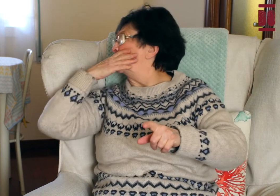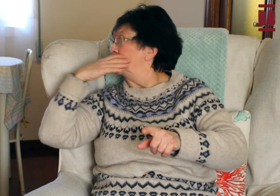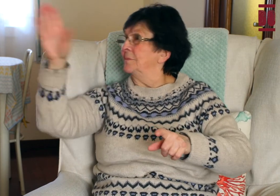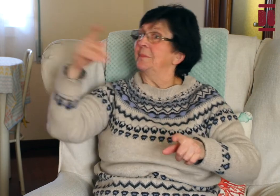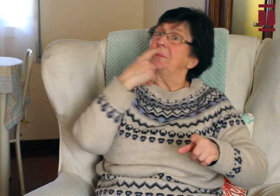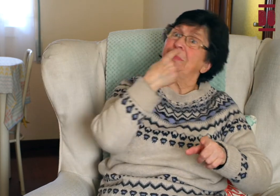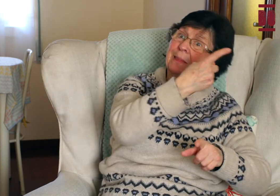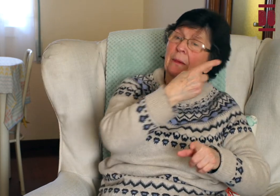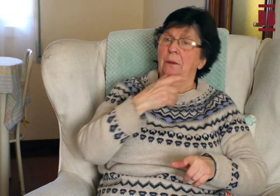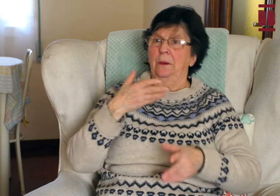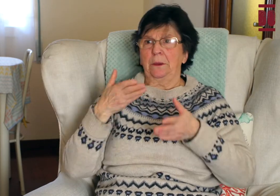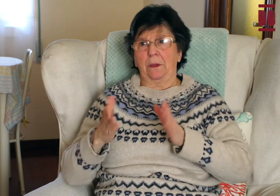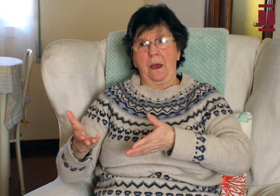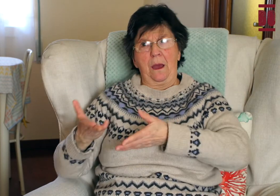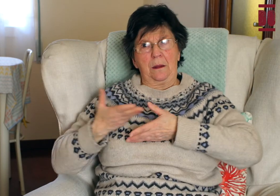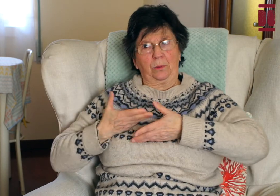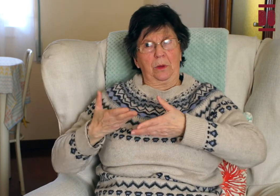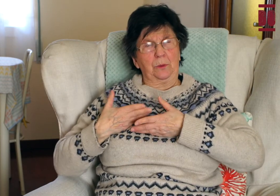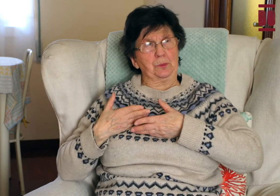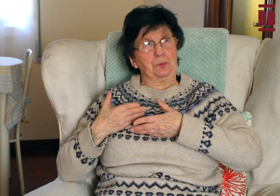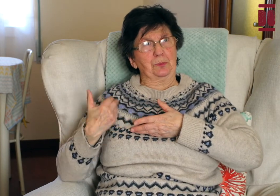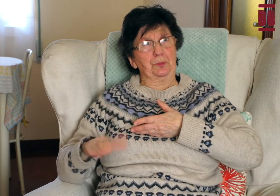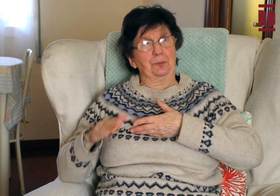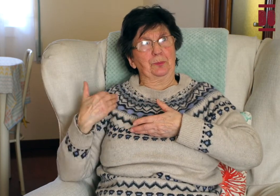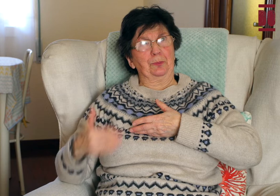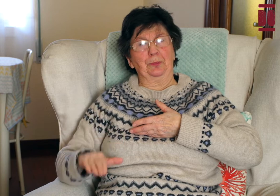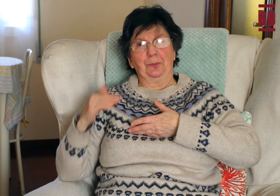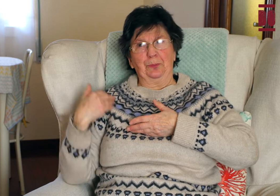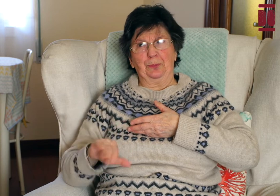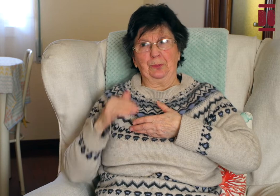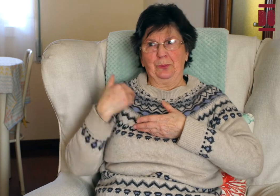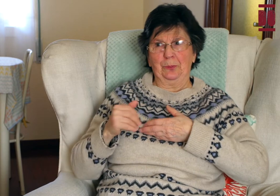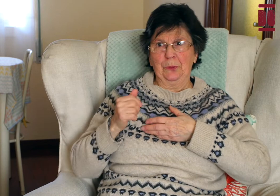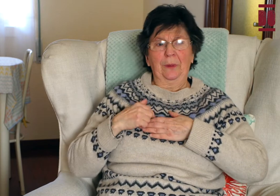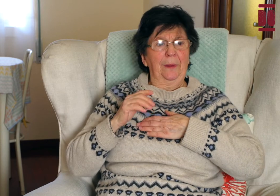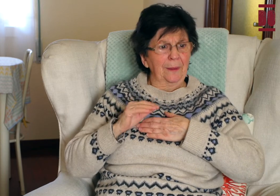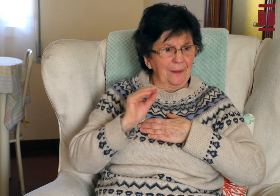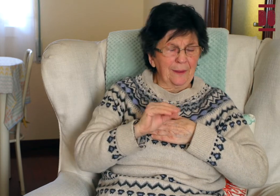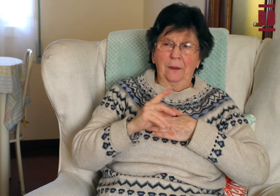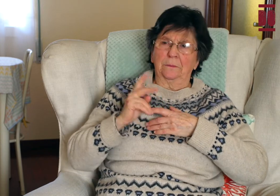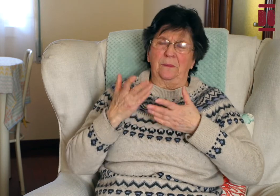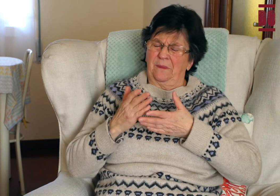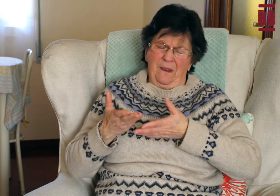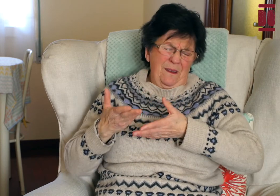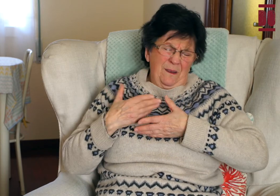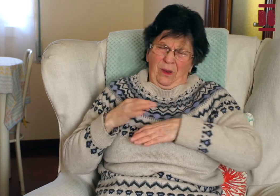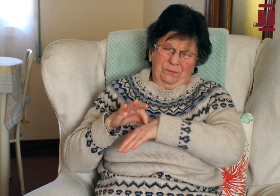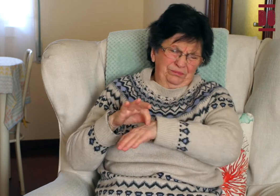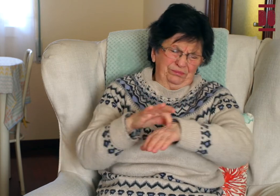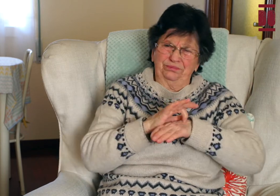cómo se decía y al revés, mi hija nos ayudaba mucho traduciendo a lengua oral. ¡Uf! La podíamos preguntar y nos ayudaba,